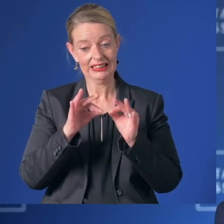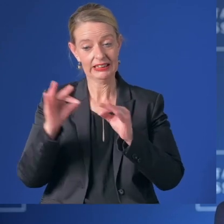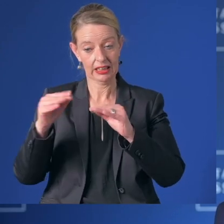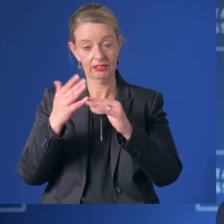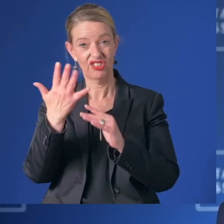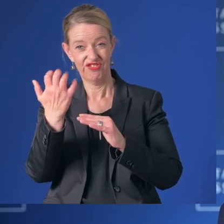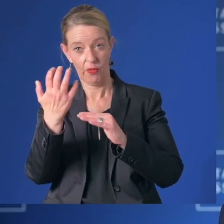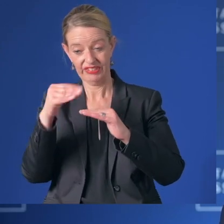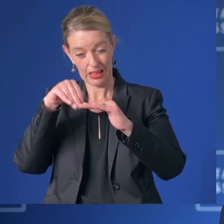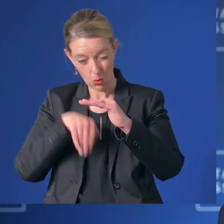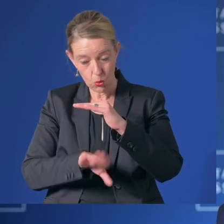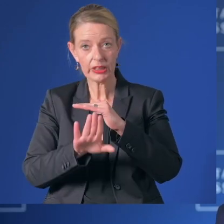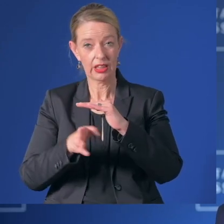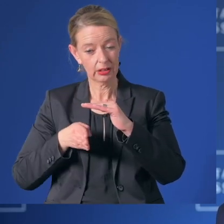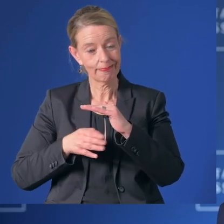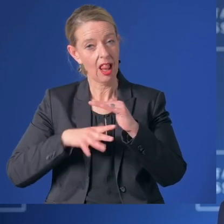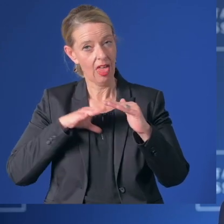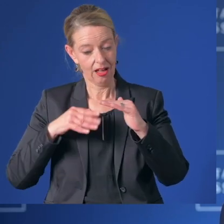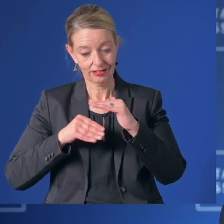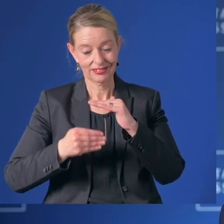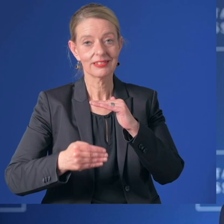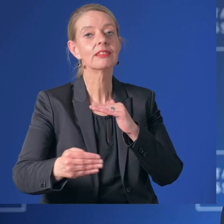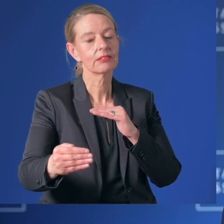beständig unterschreiten, können wir auch darauf